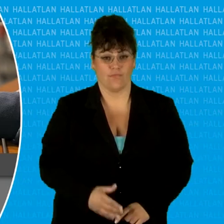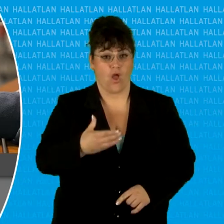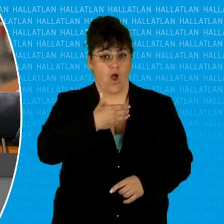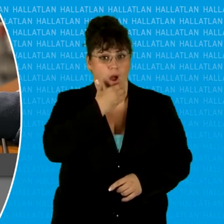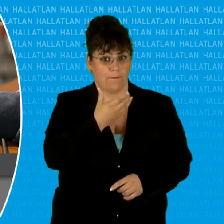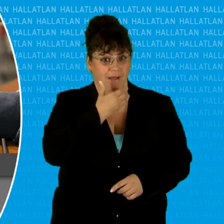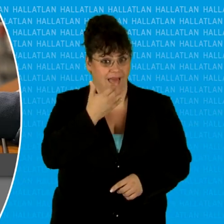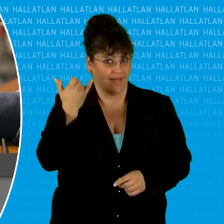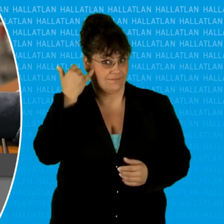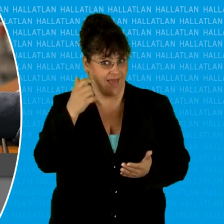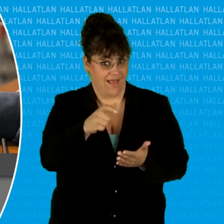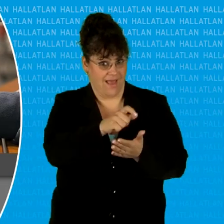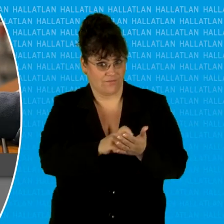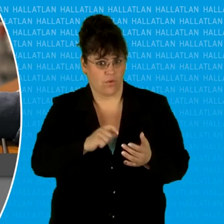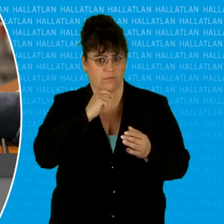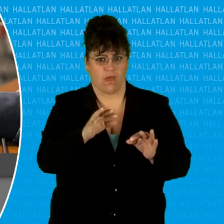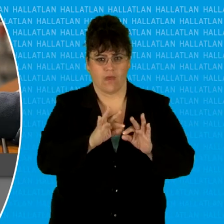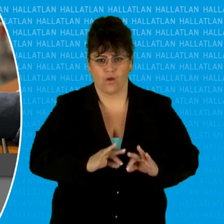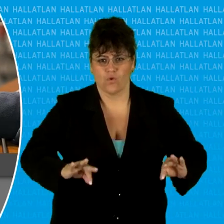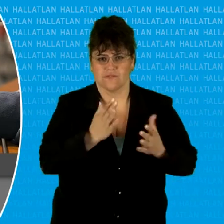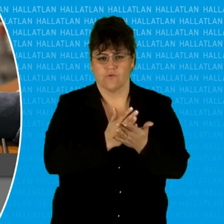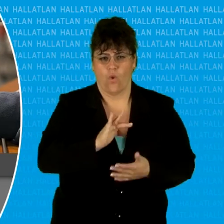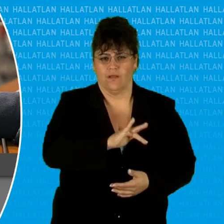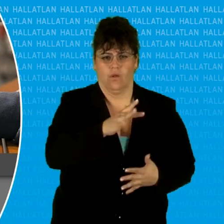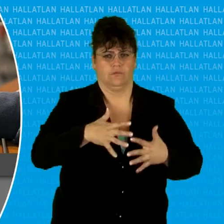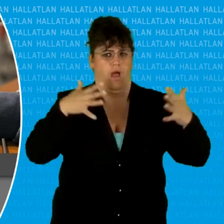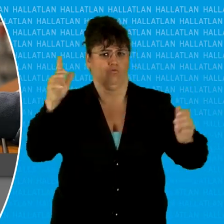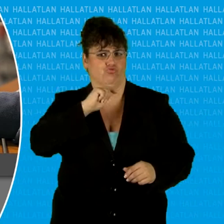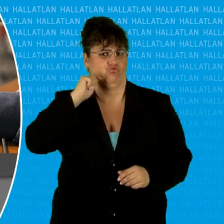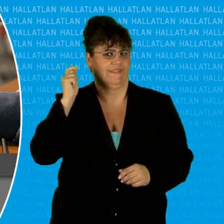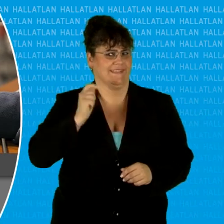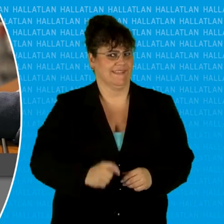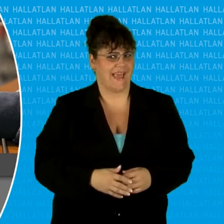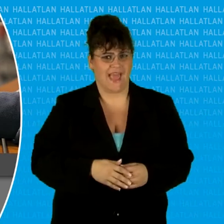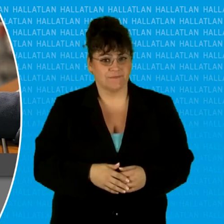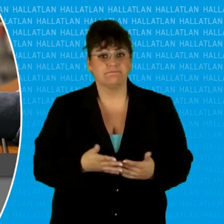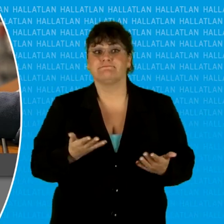Az Apple legújabb termékének sikeres fogadtatását jelzi,